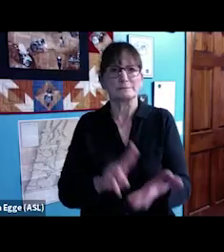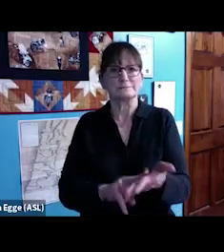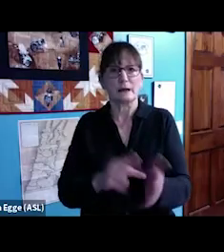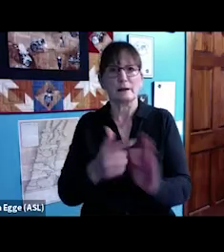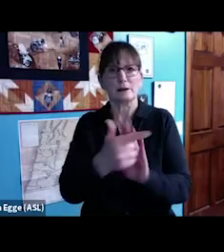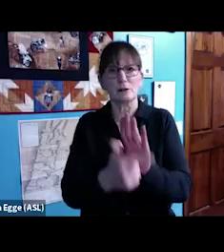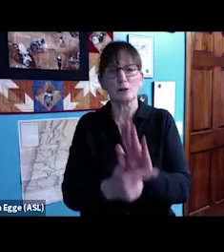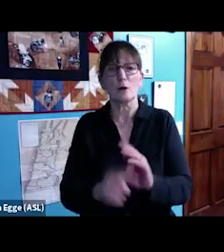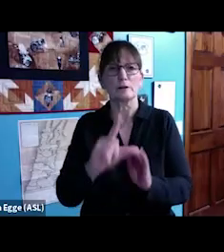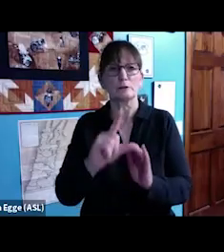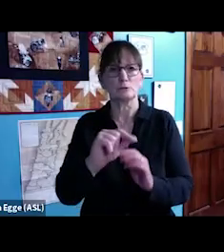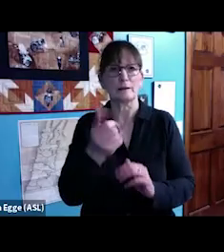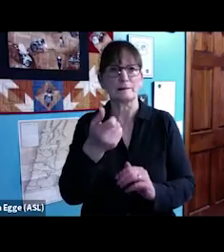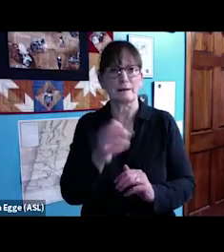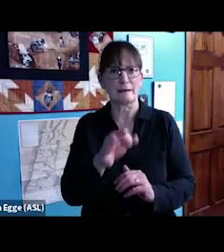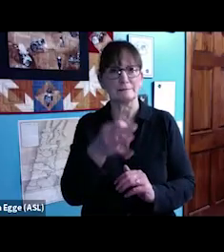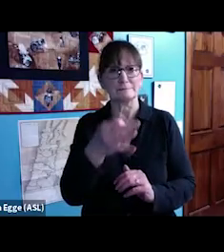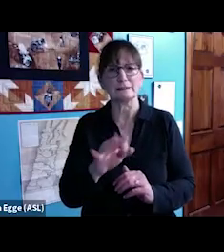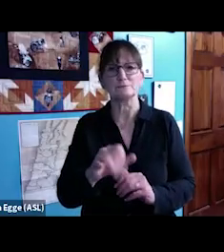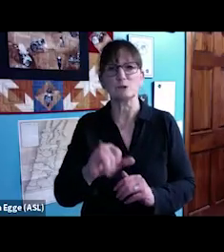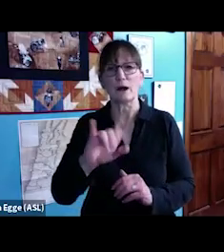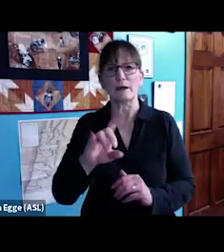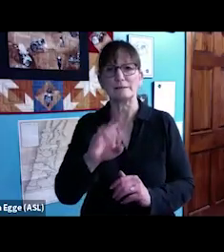por Pam, Jarita y Kristen.